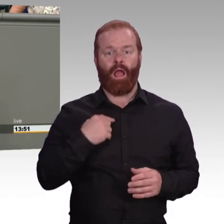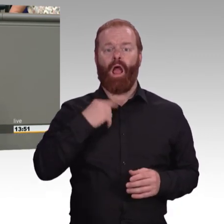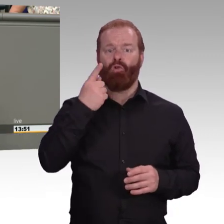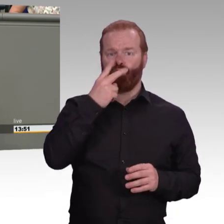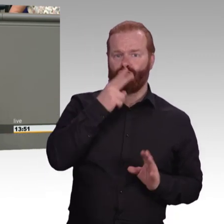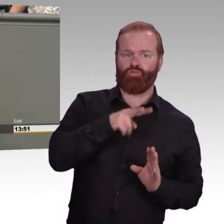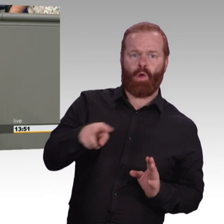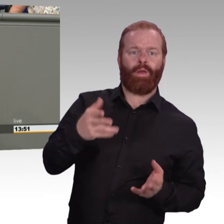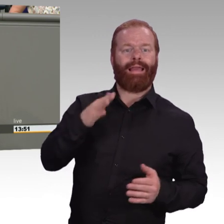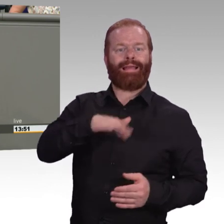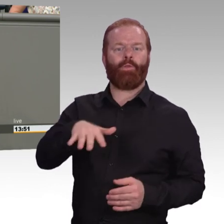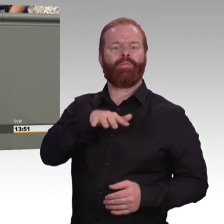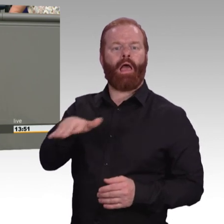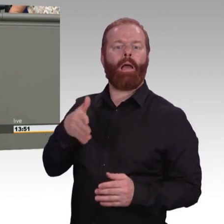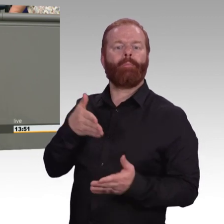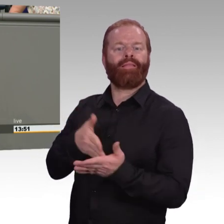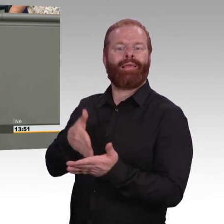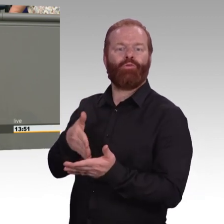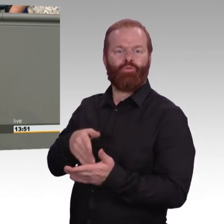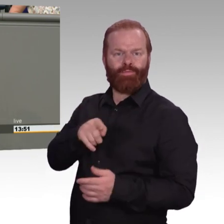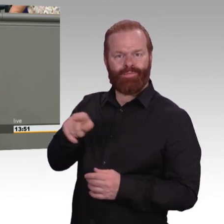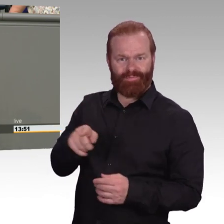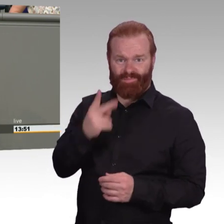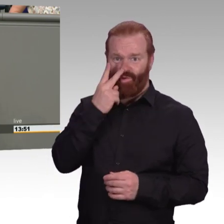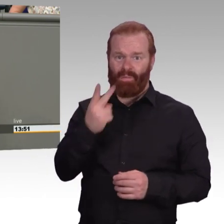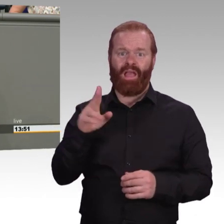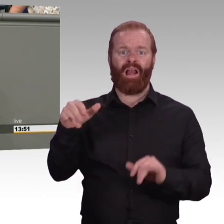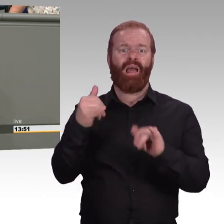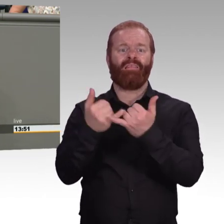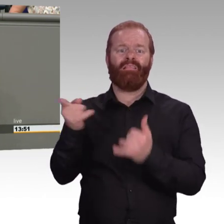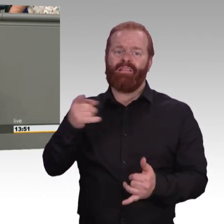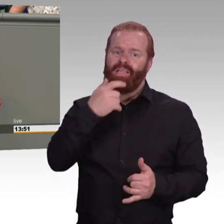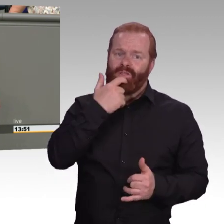oder in ihren Familien erleben weiterhin Diskriminierung und das geht nicht!